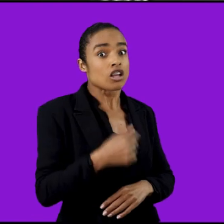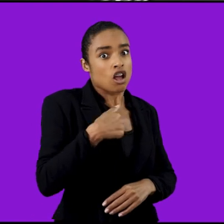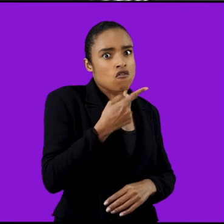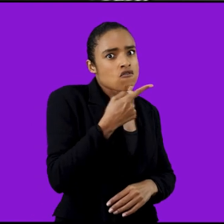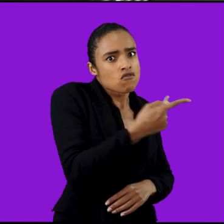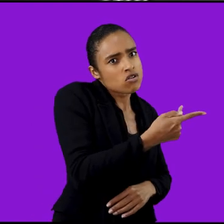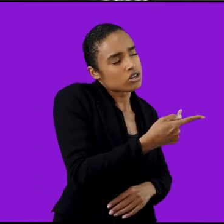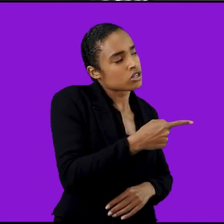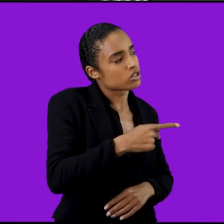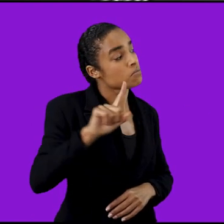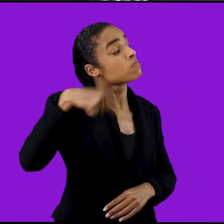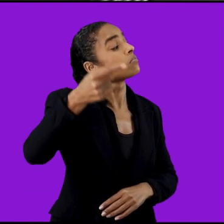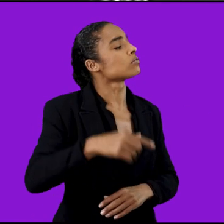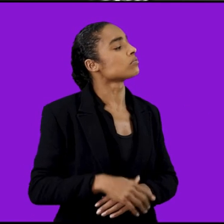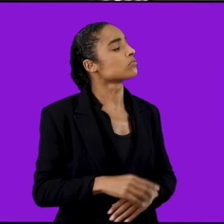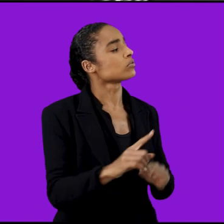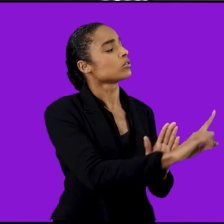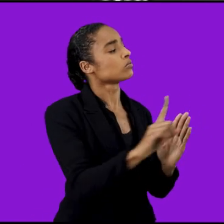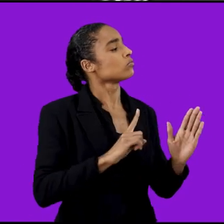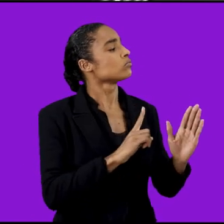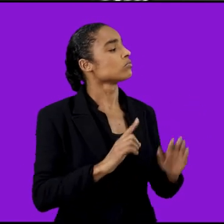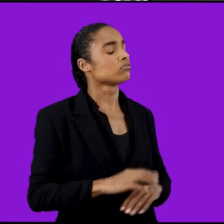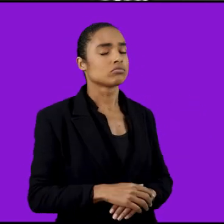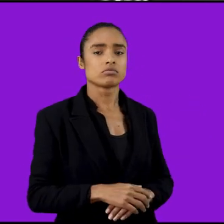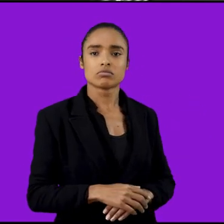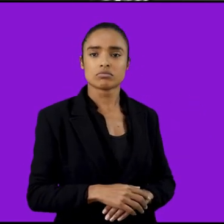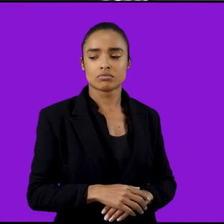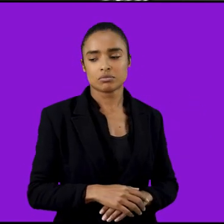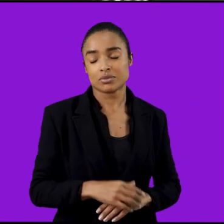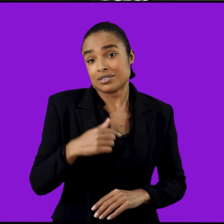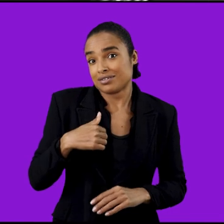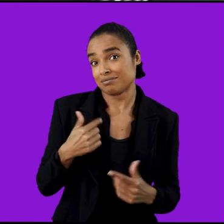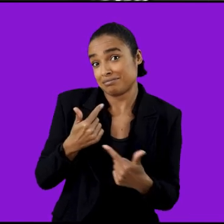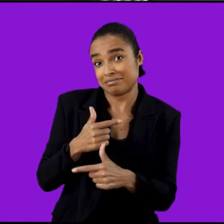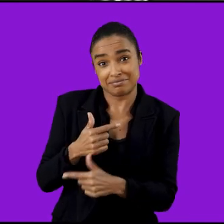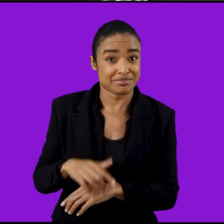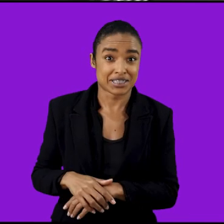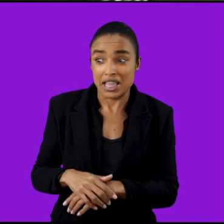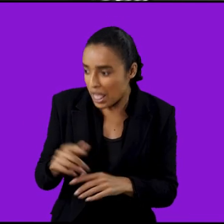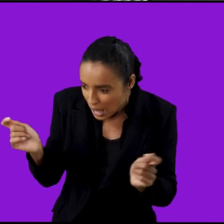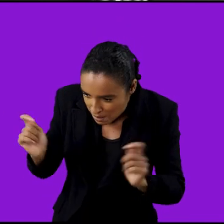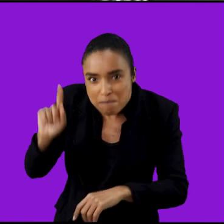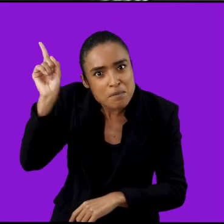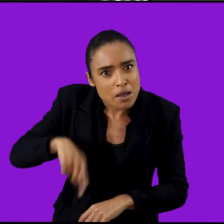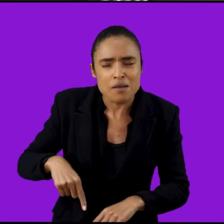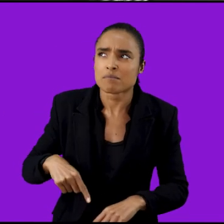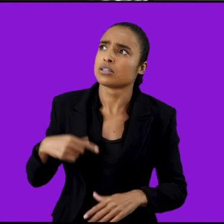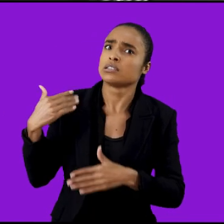mim e fez: “próximo”. Mas é um processo É. Lógico. Pra gente foi.